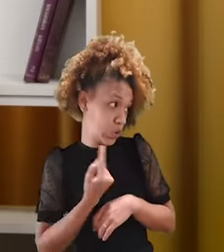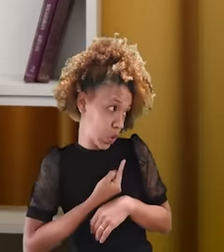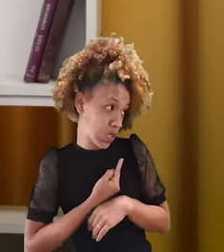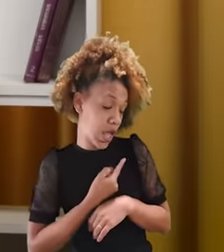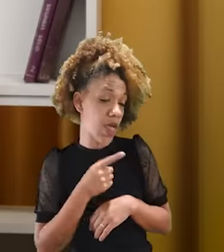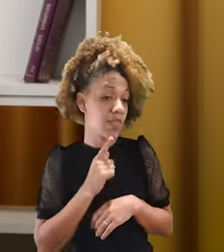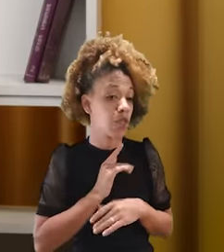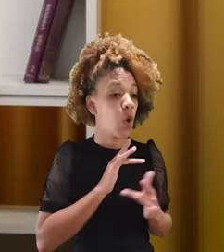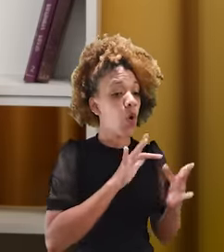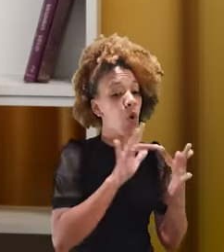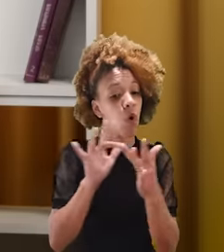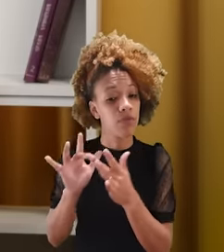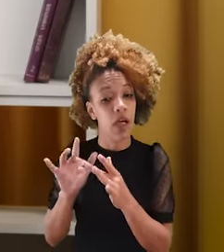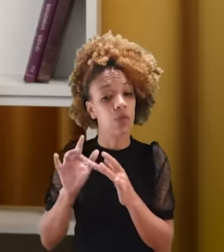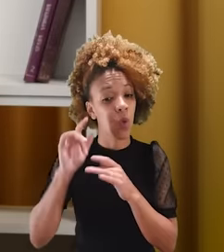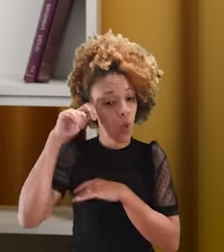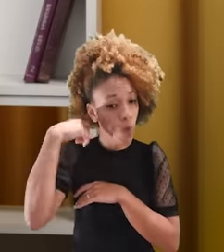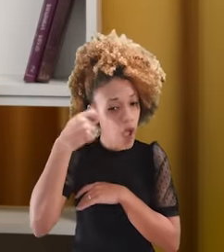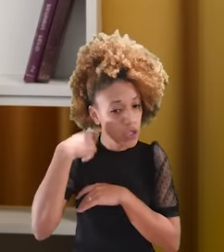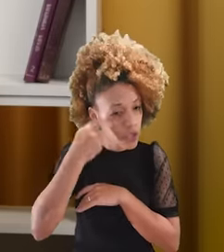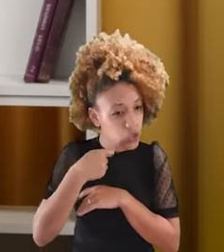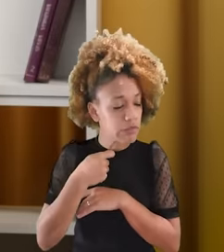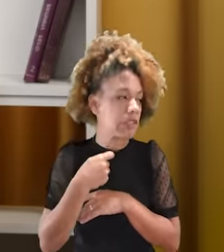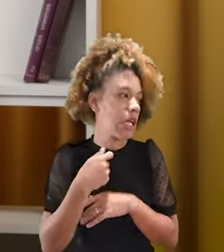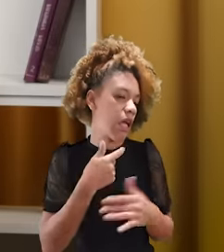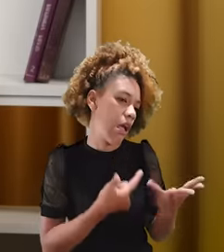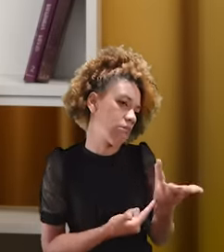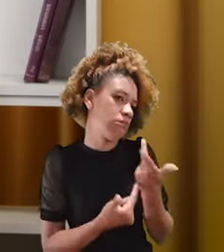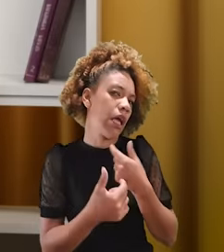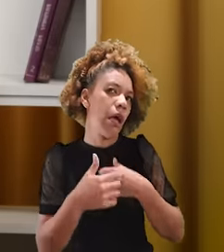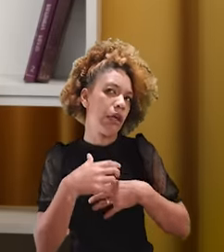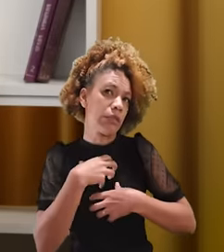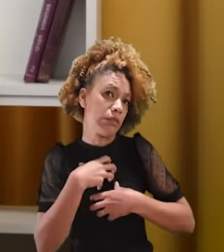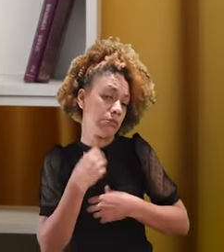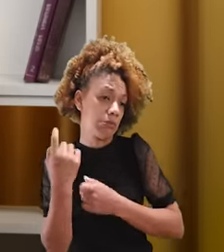pessoas que vivem um meio artístico elas são mais sensíveis a várias questões mas ao mesmo tempo tem